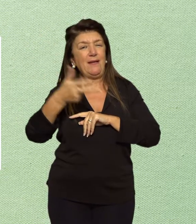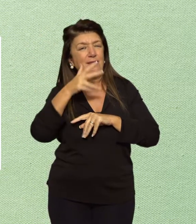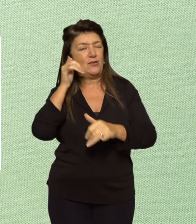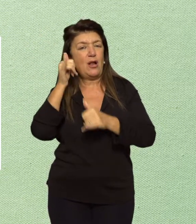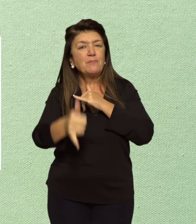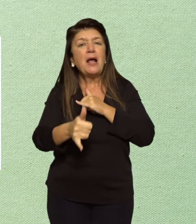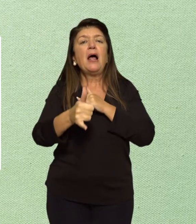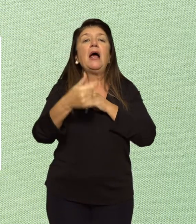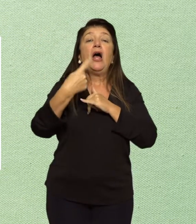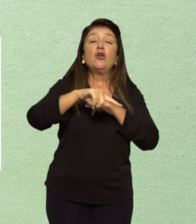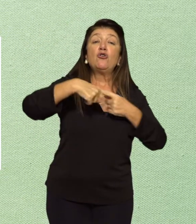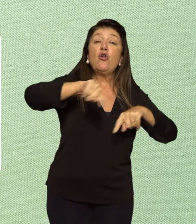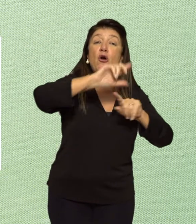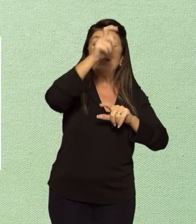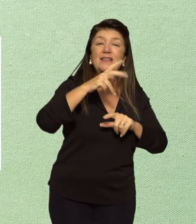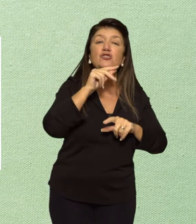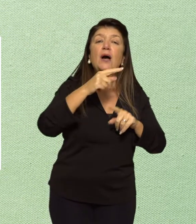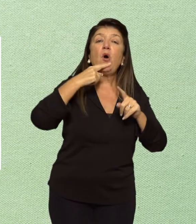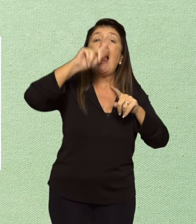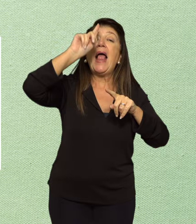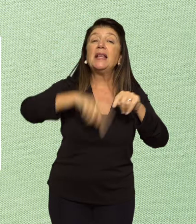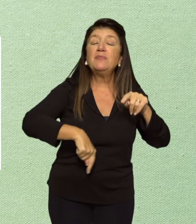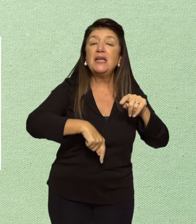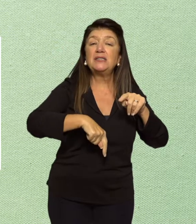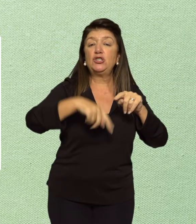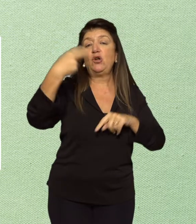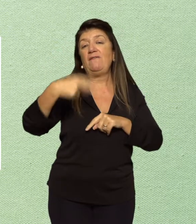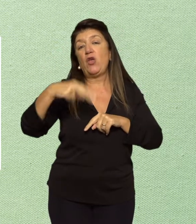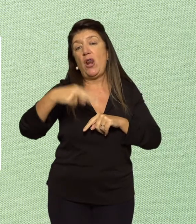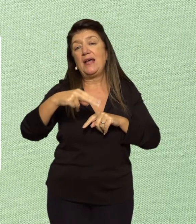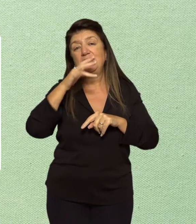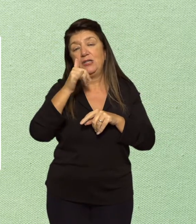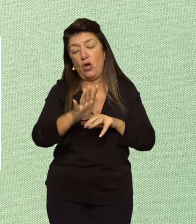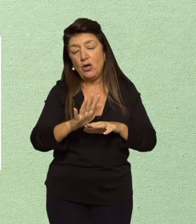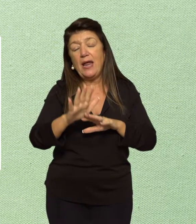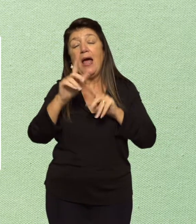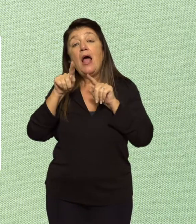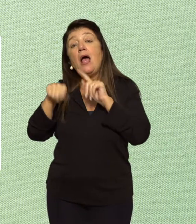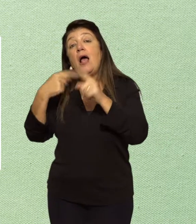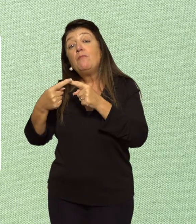della violenza sulle donne'. E poi ci sono le Nazioni Unite a confermare appunto questa data, e